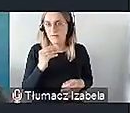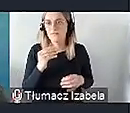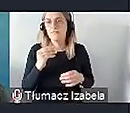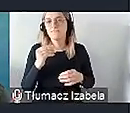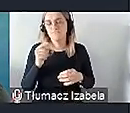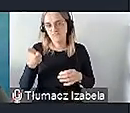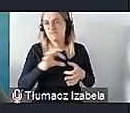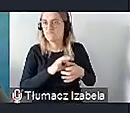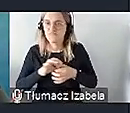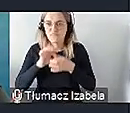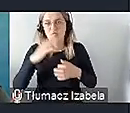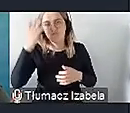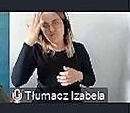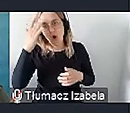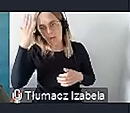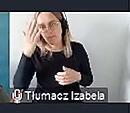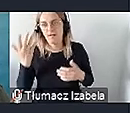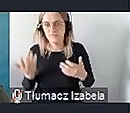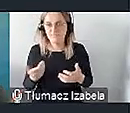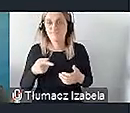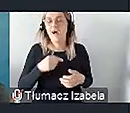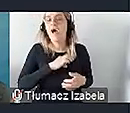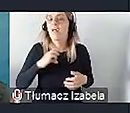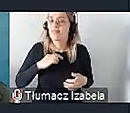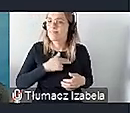a wyobraźnia jest bezpośrednio połączona z naszymi emocjami.